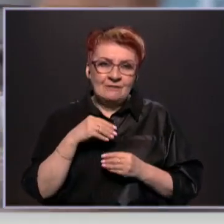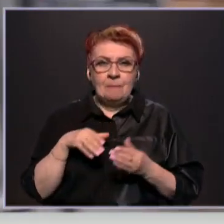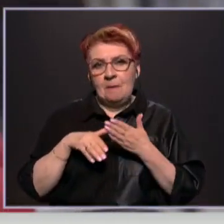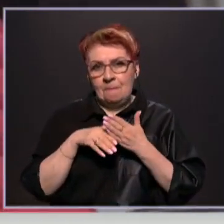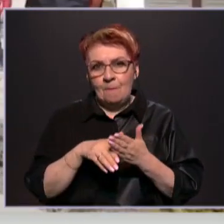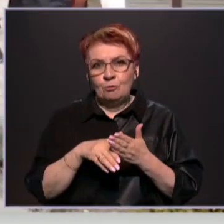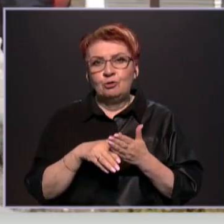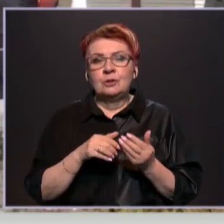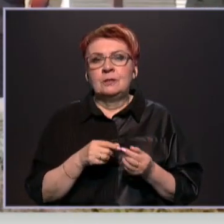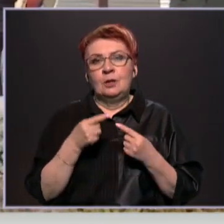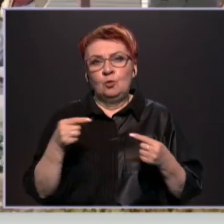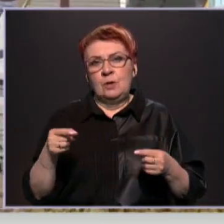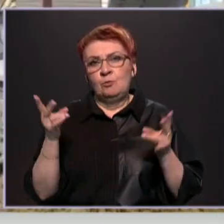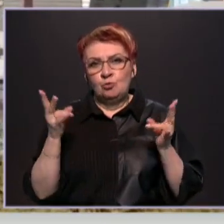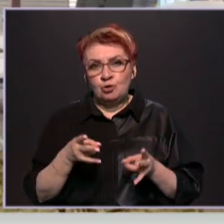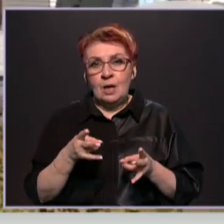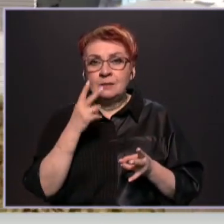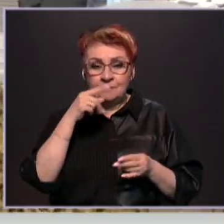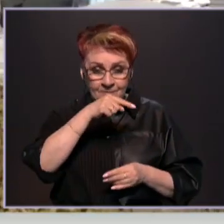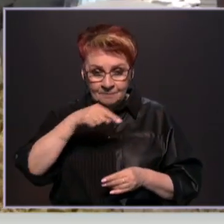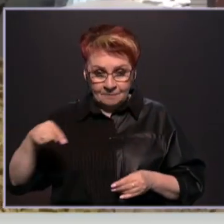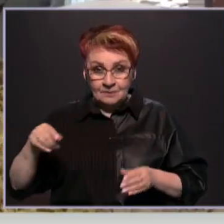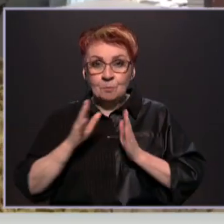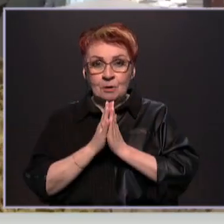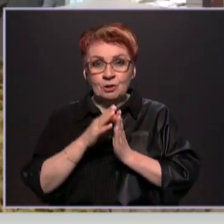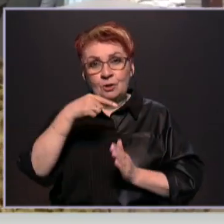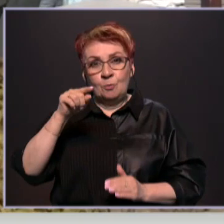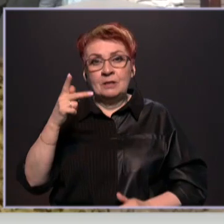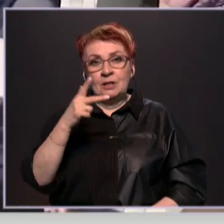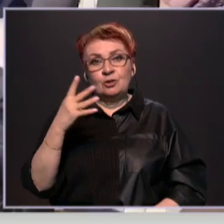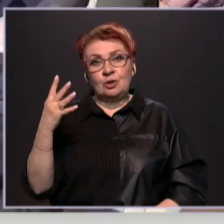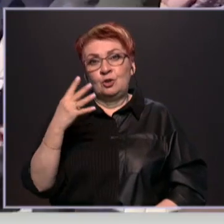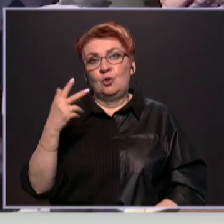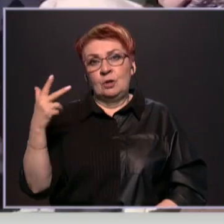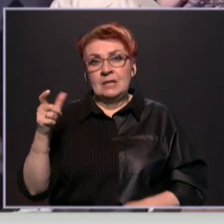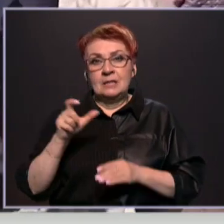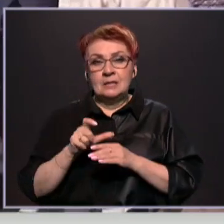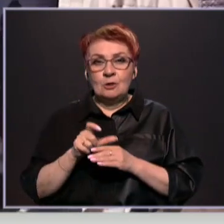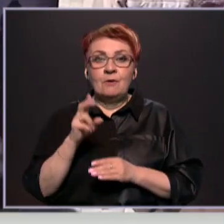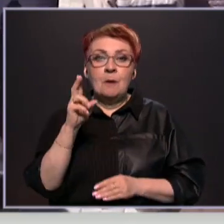другим нуждающимся для этого вы можете отправить SMS на номер 34-43 со слов беженцы Укажите любую